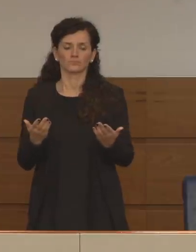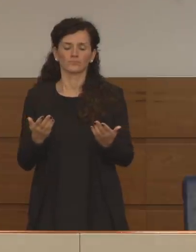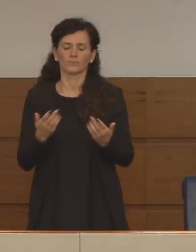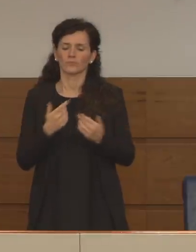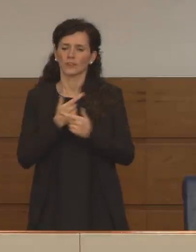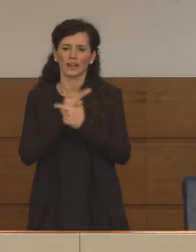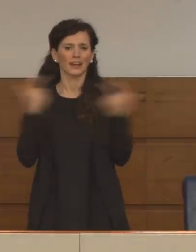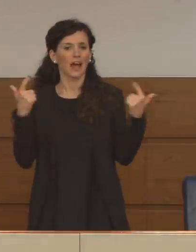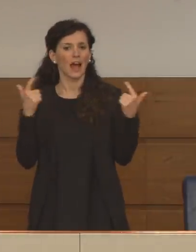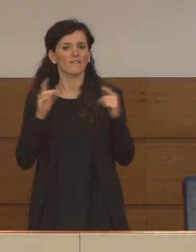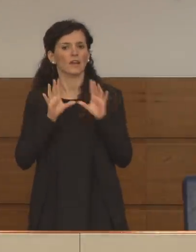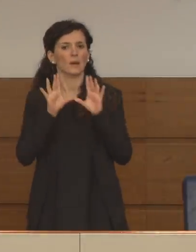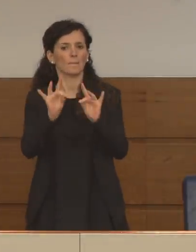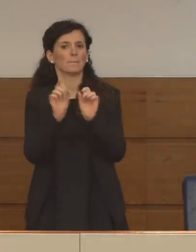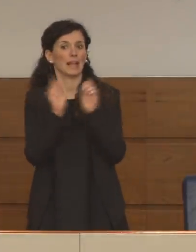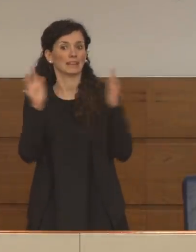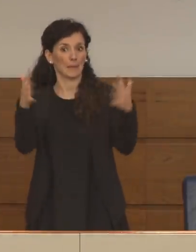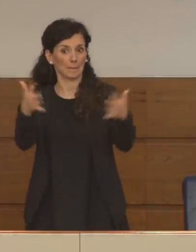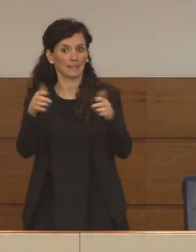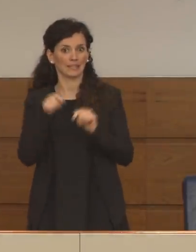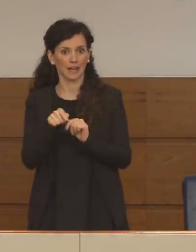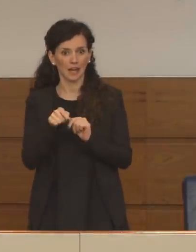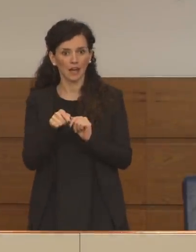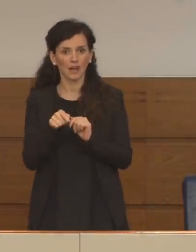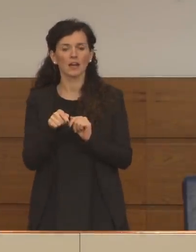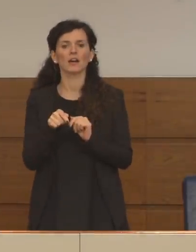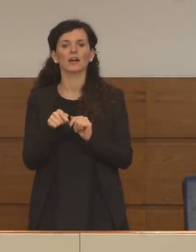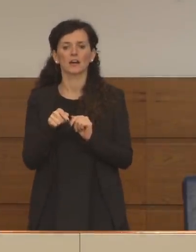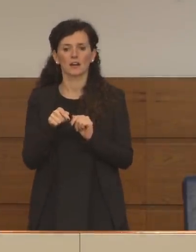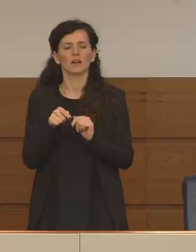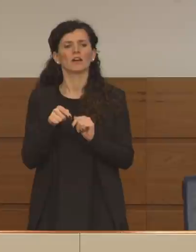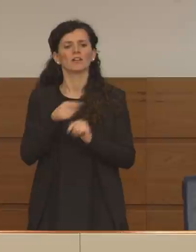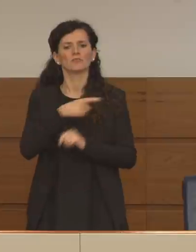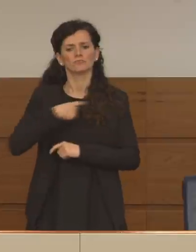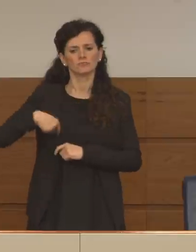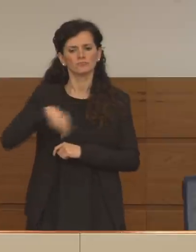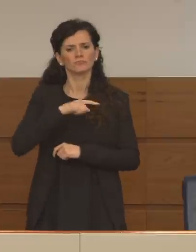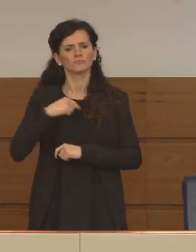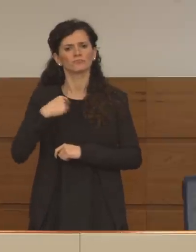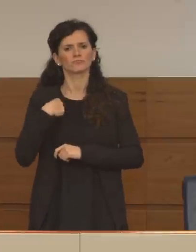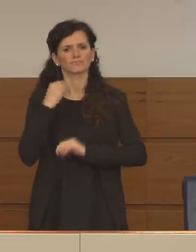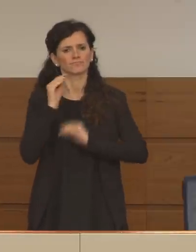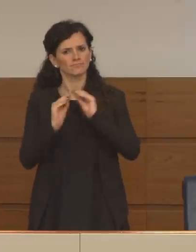e le misure che sono state richieste ai nostri connazionali sono delle misure